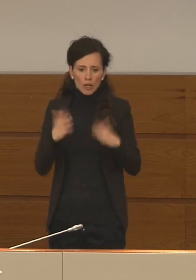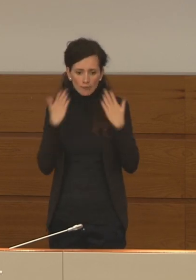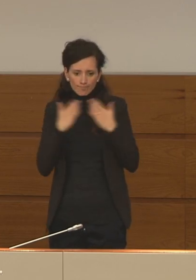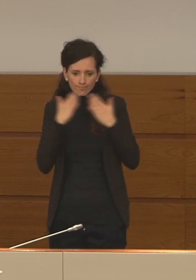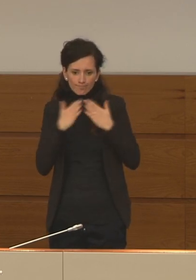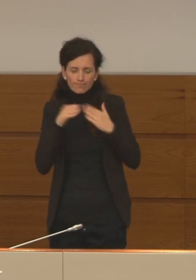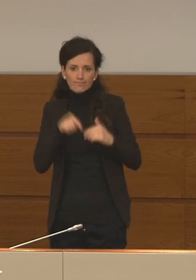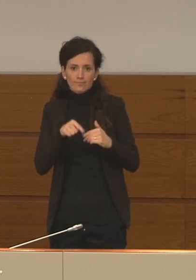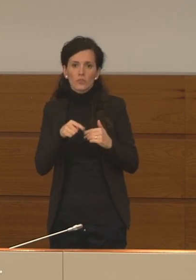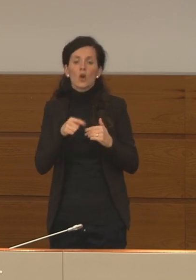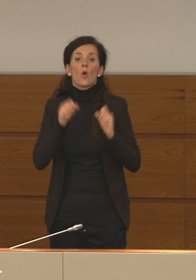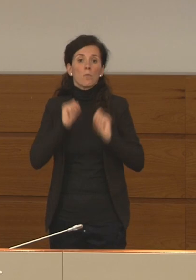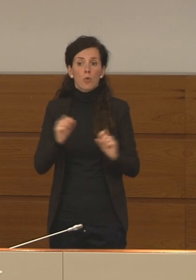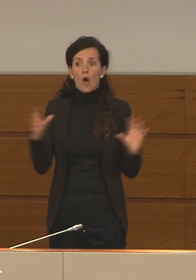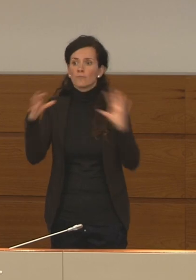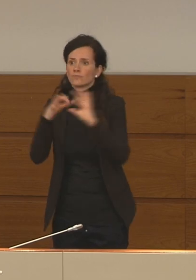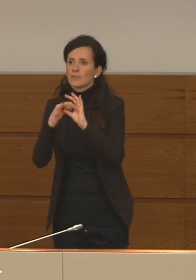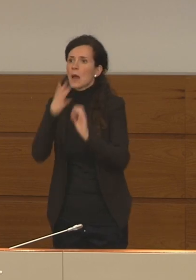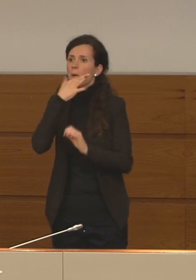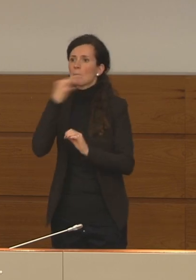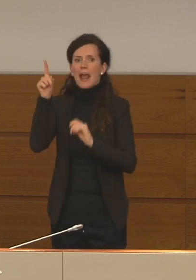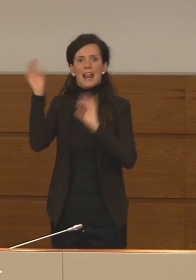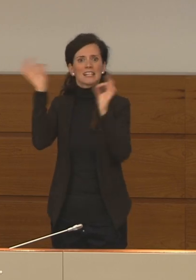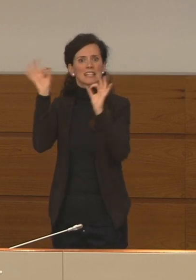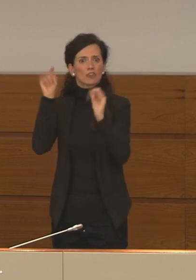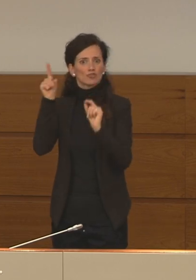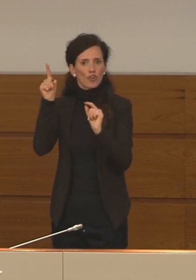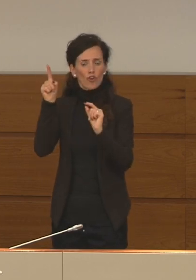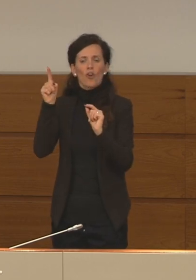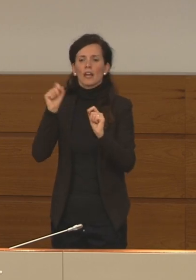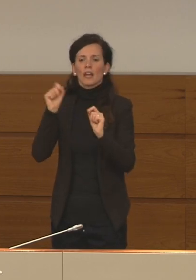nella bella stagione si può andare a fare una camminata